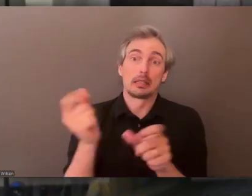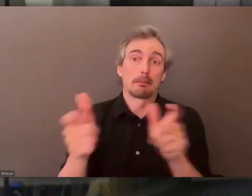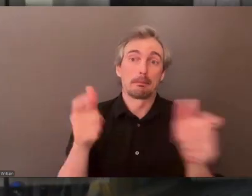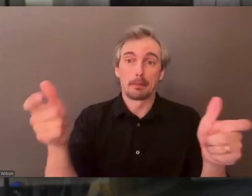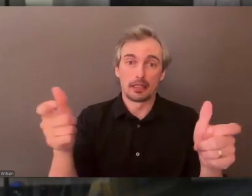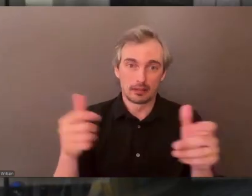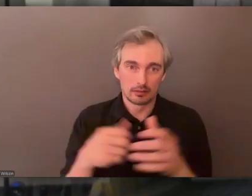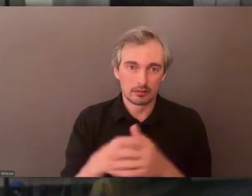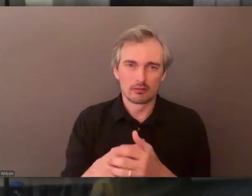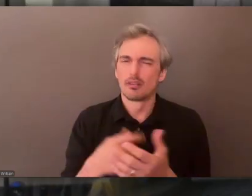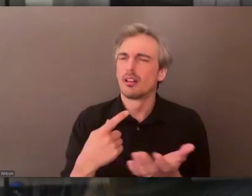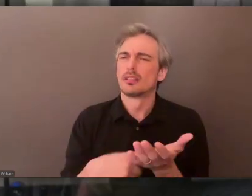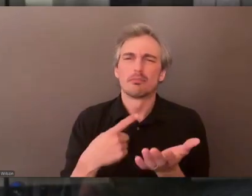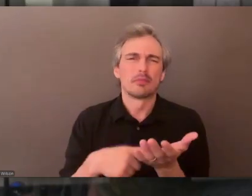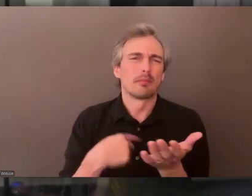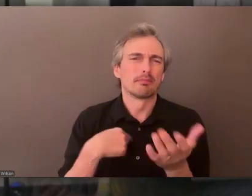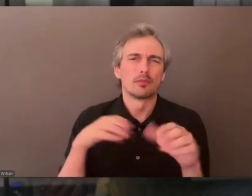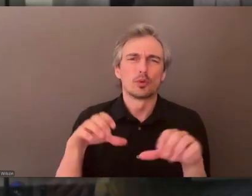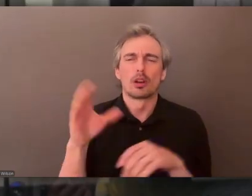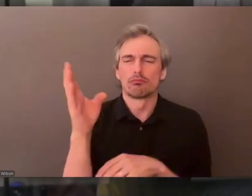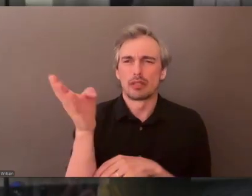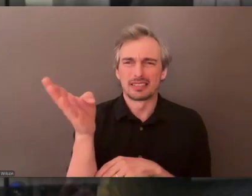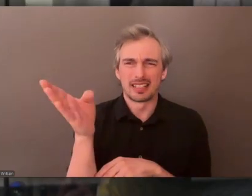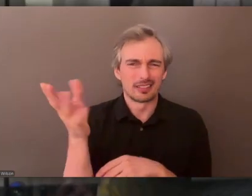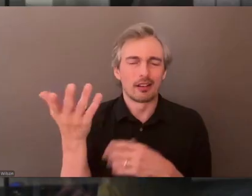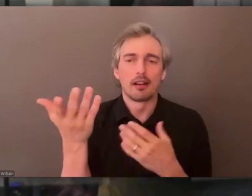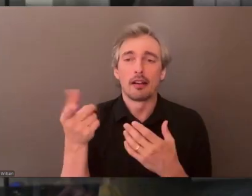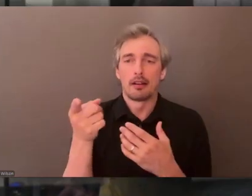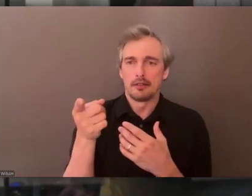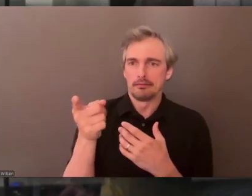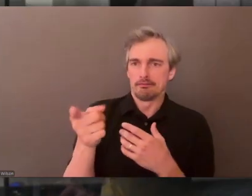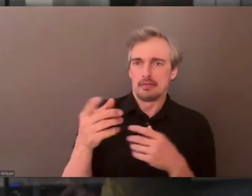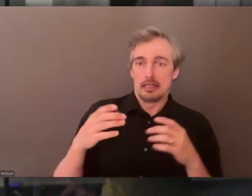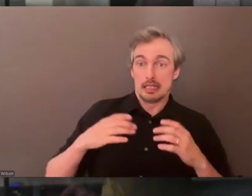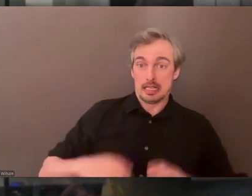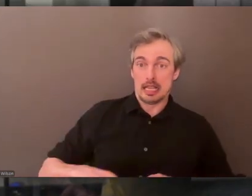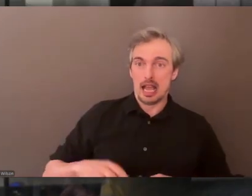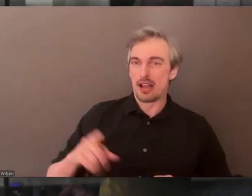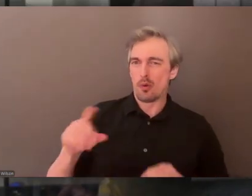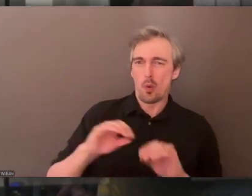その時は「デザイン部門に渡して、彼らに作業させてください」と言います。